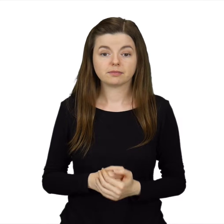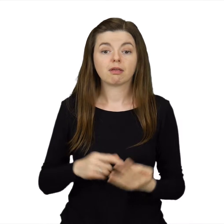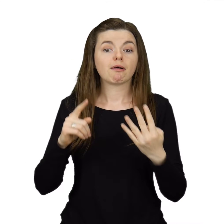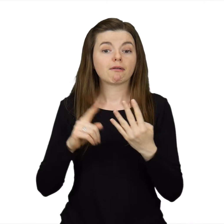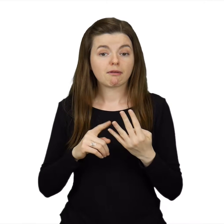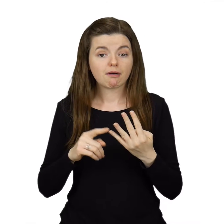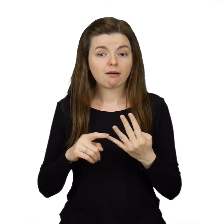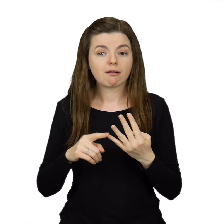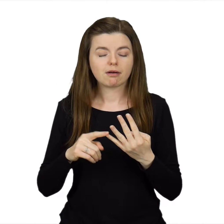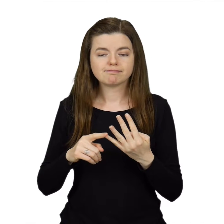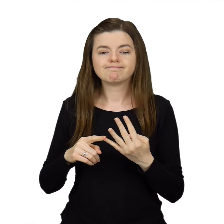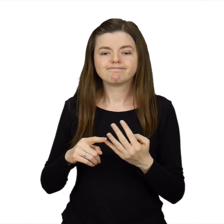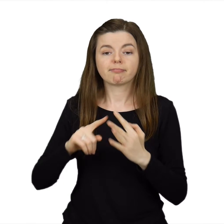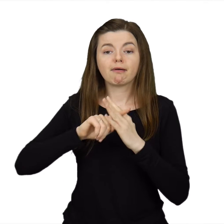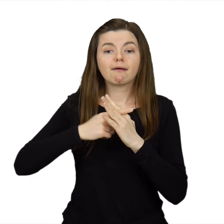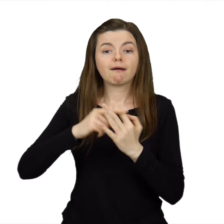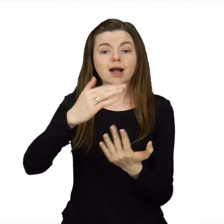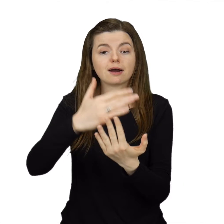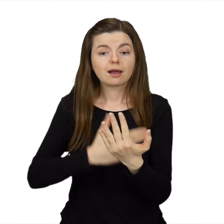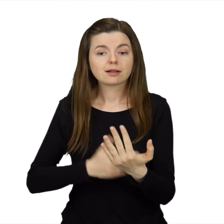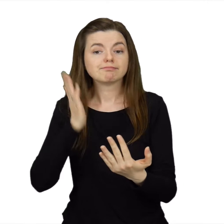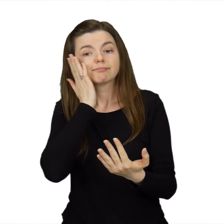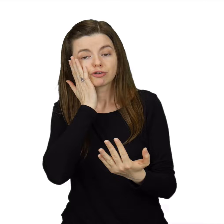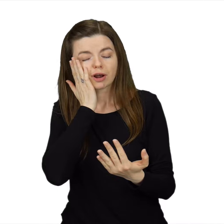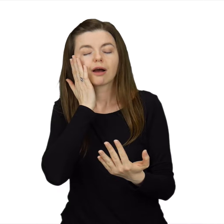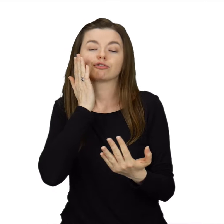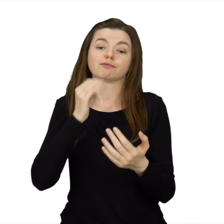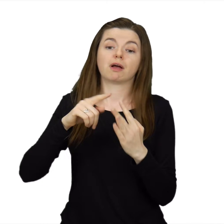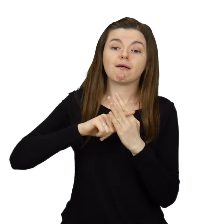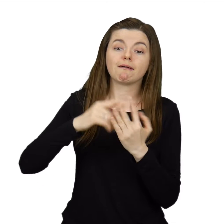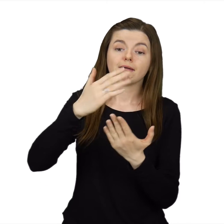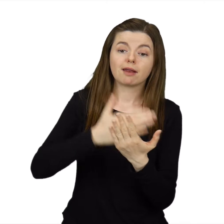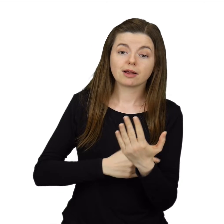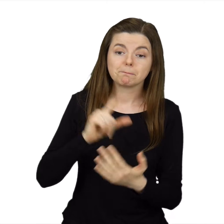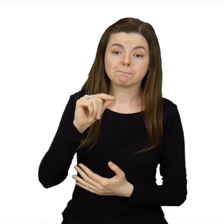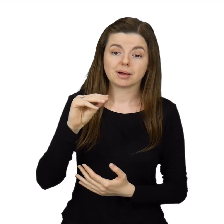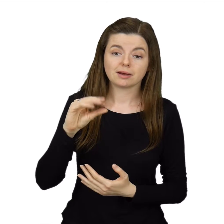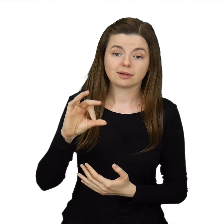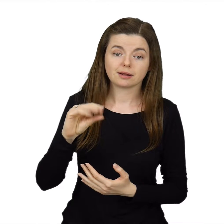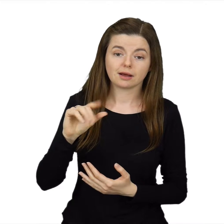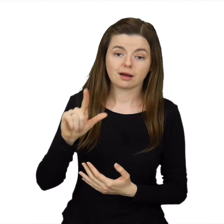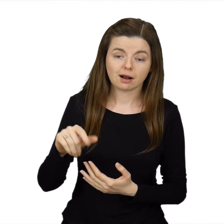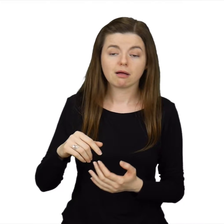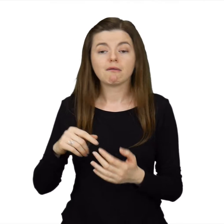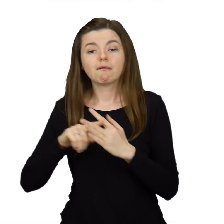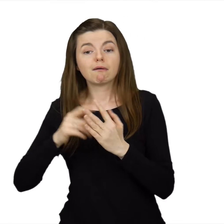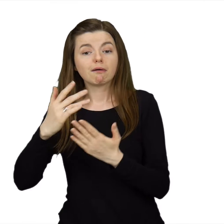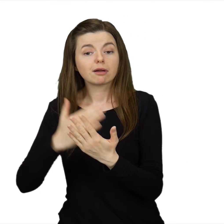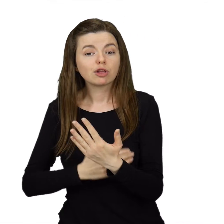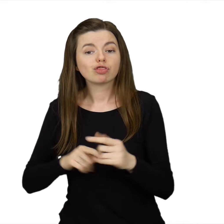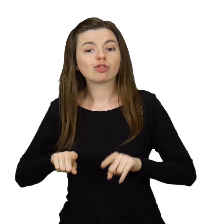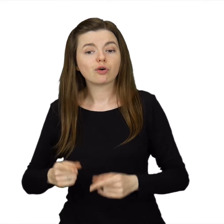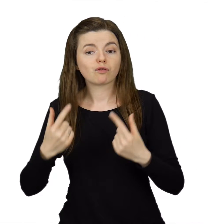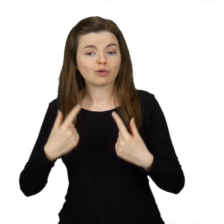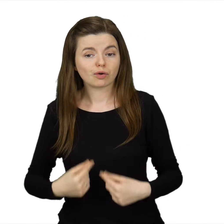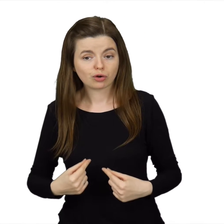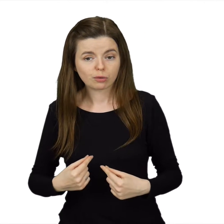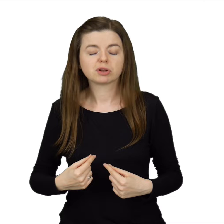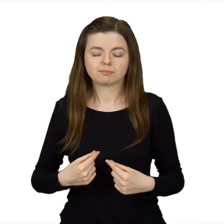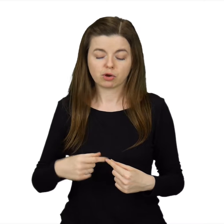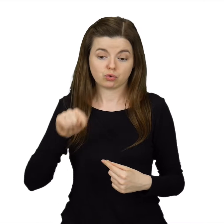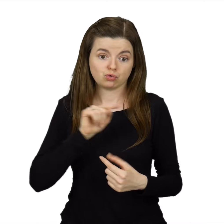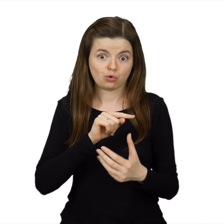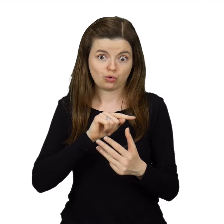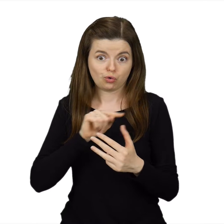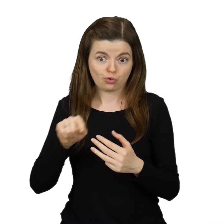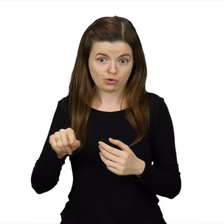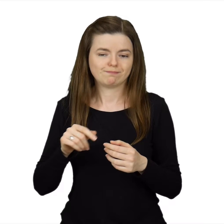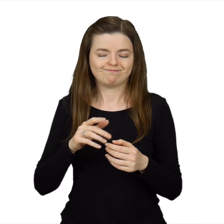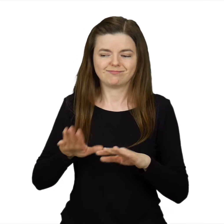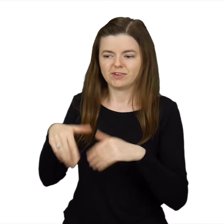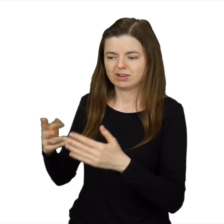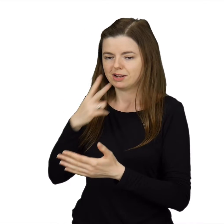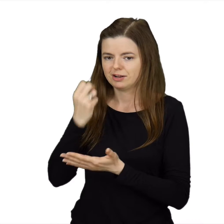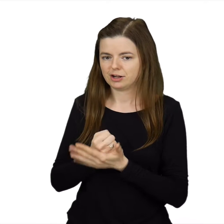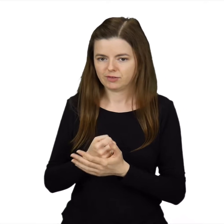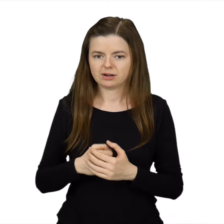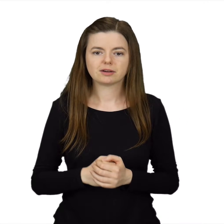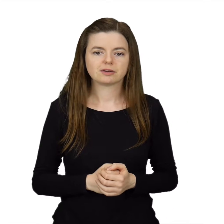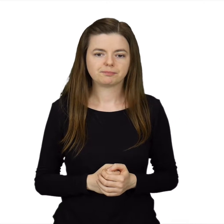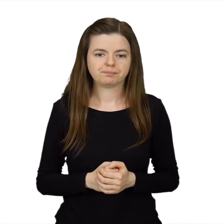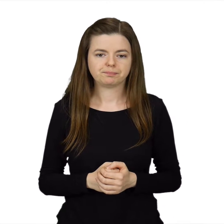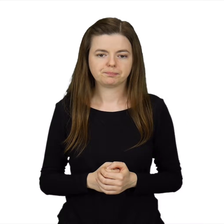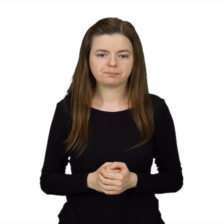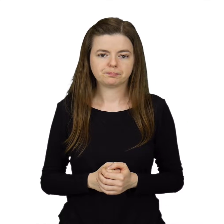wydawanie zaświadczeń z rejestru mieszkańców; rejestru PESEL; Rejestru Dowodów Osobistych,